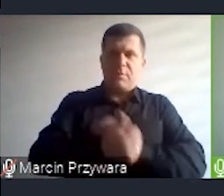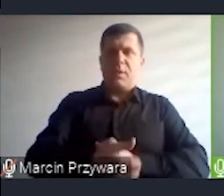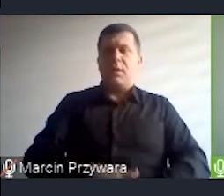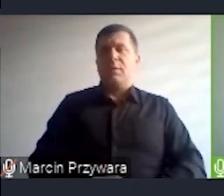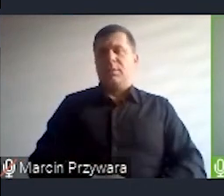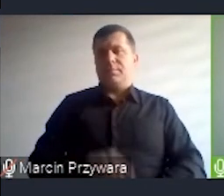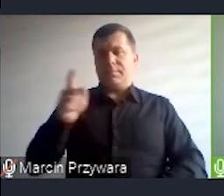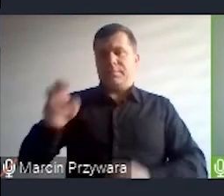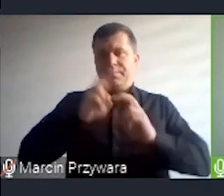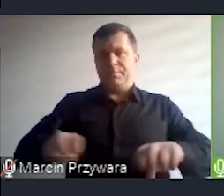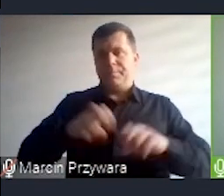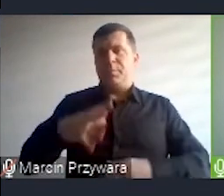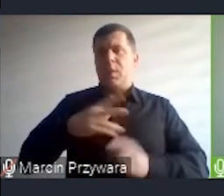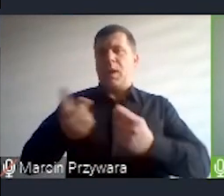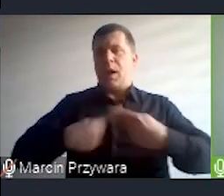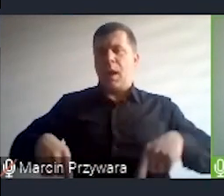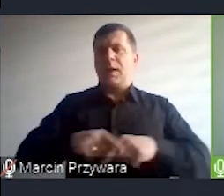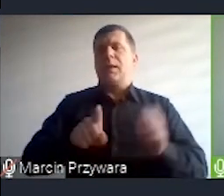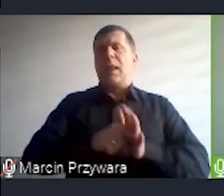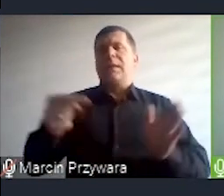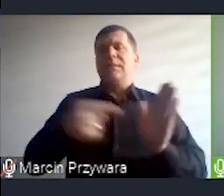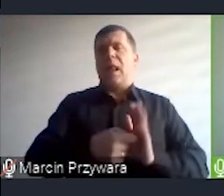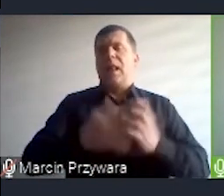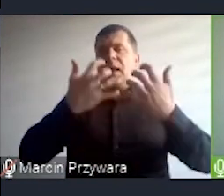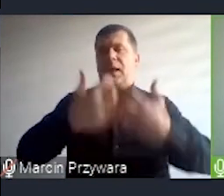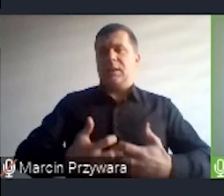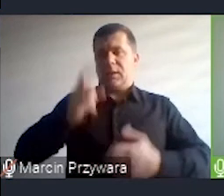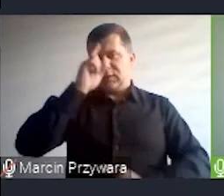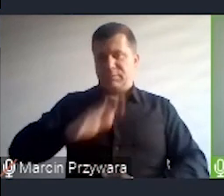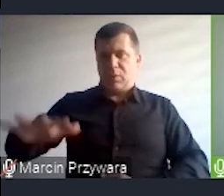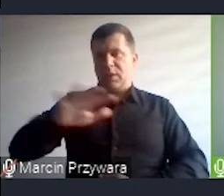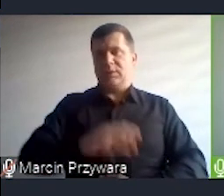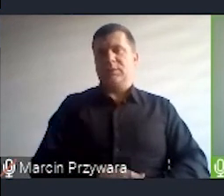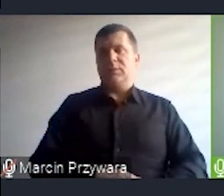i ten remont był realizowany na cele integracji społecznej.